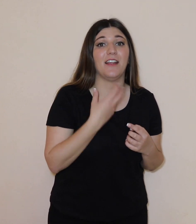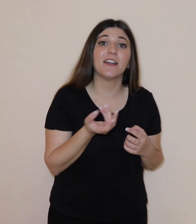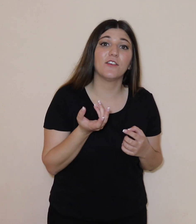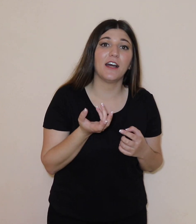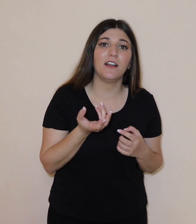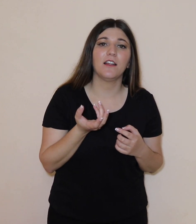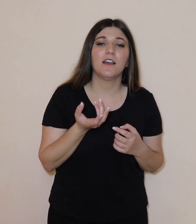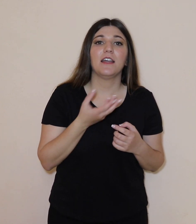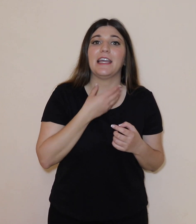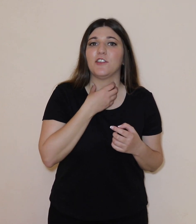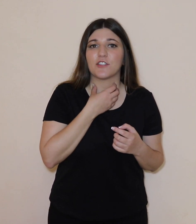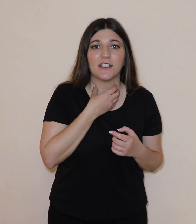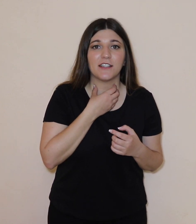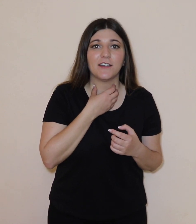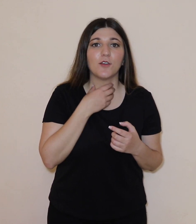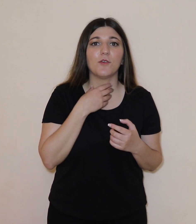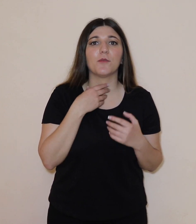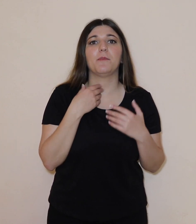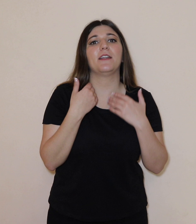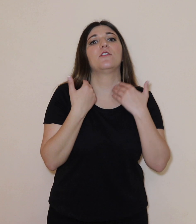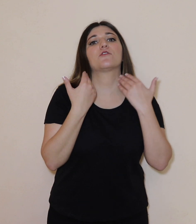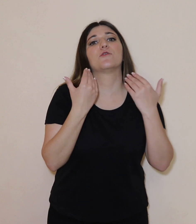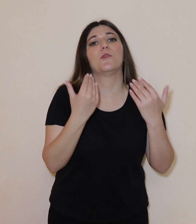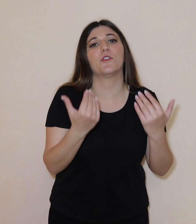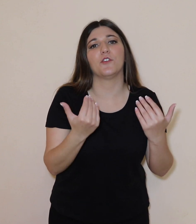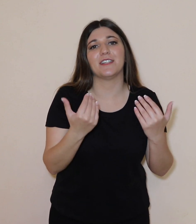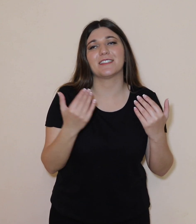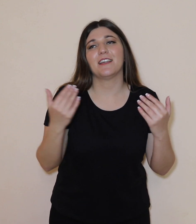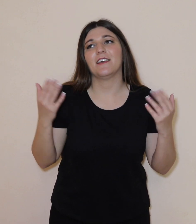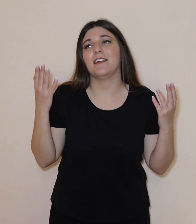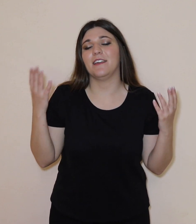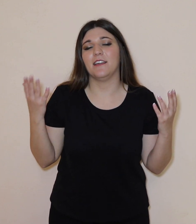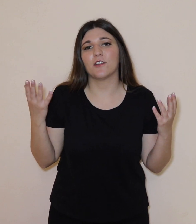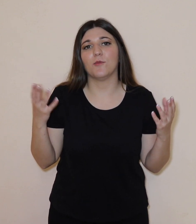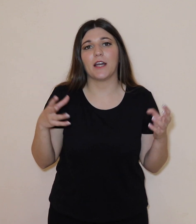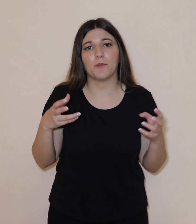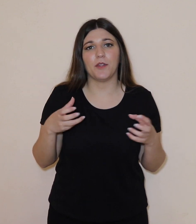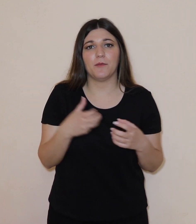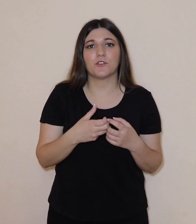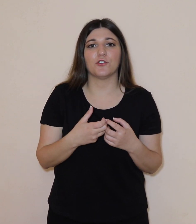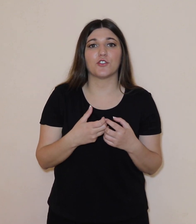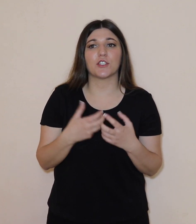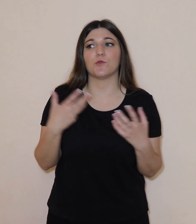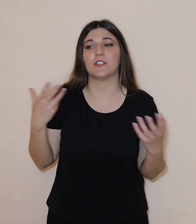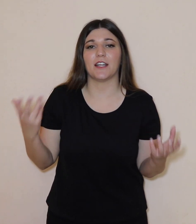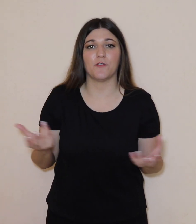normal ellos siguen teniendo voz pero su voz no es como la que podemos nosotros escuchar de